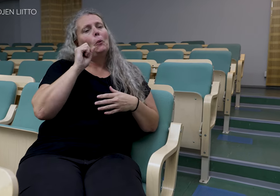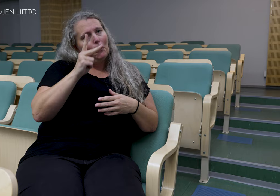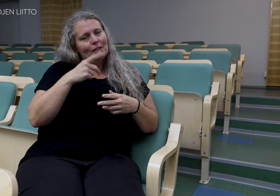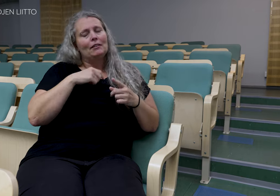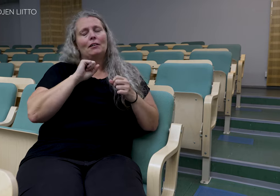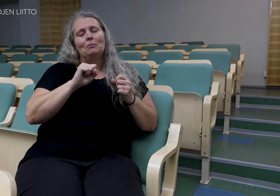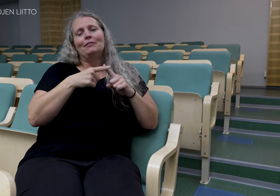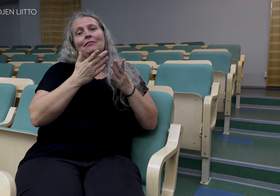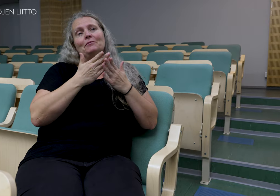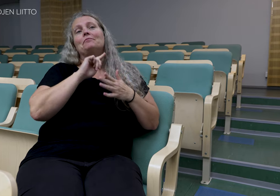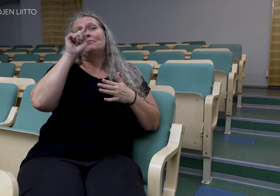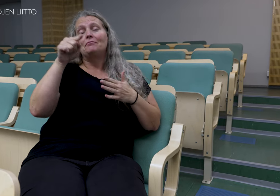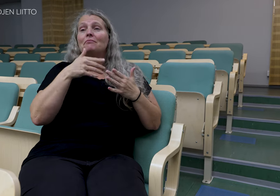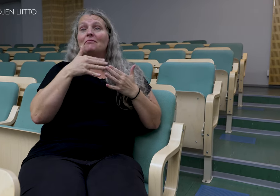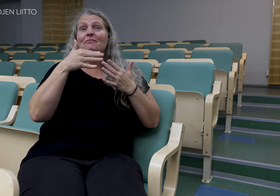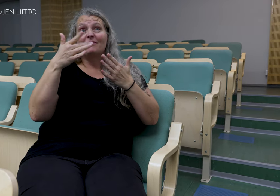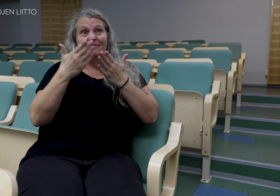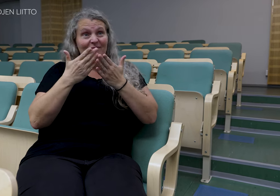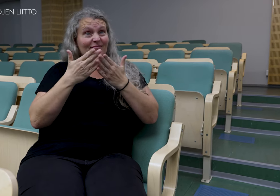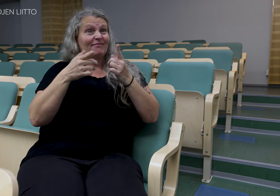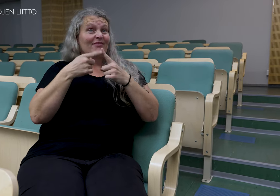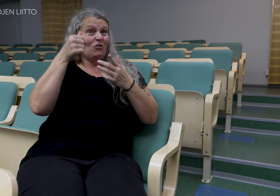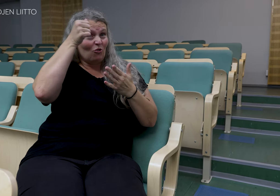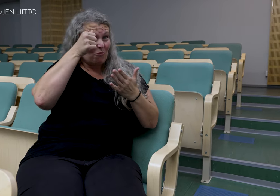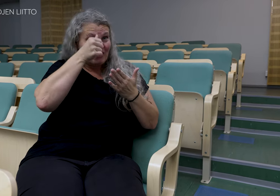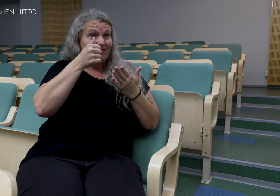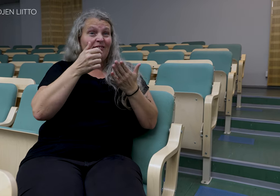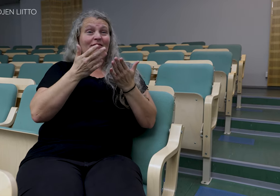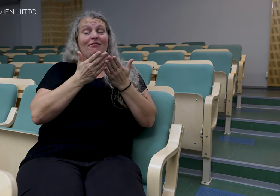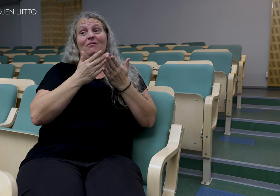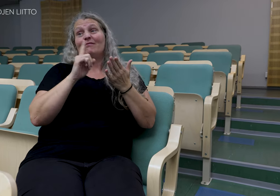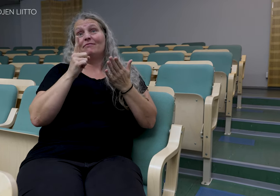ja muutin Ruotsiin opiskelemaan.